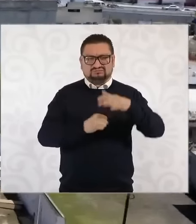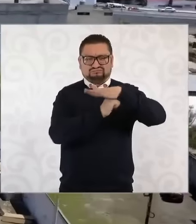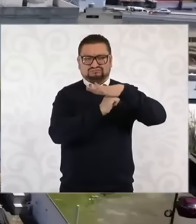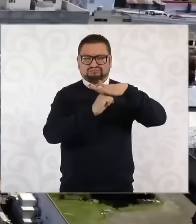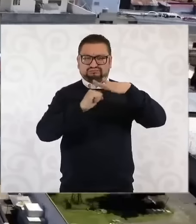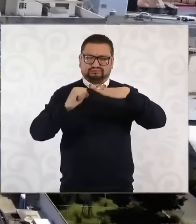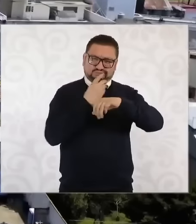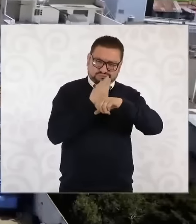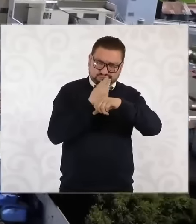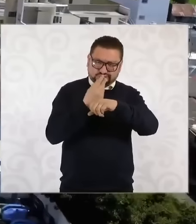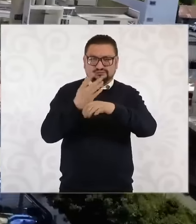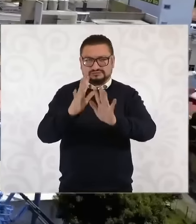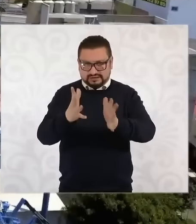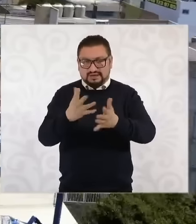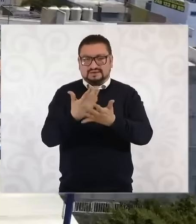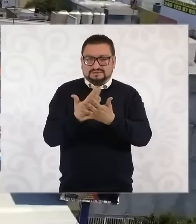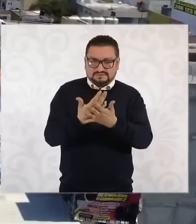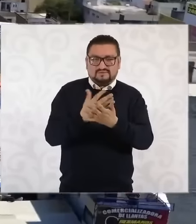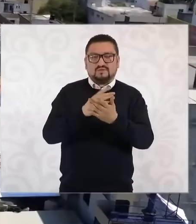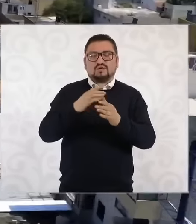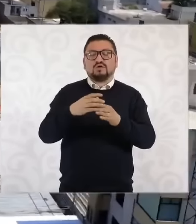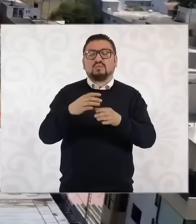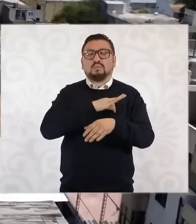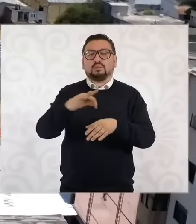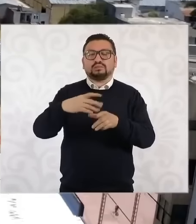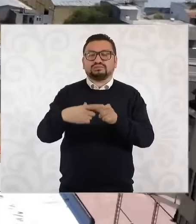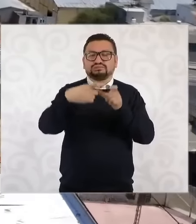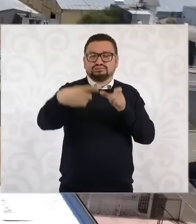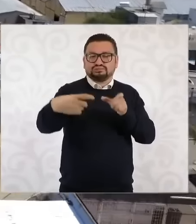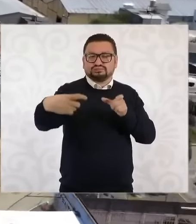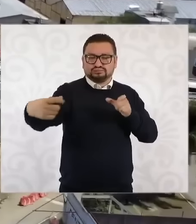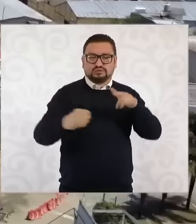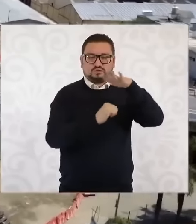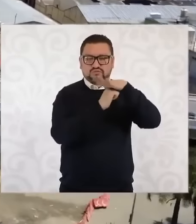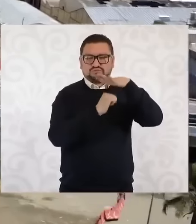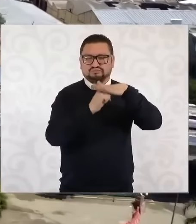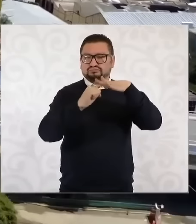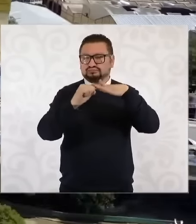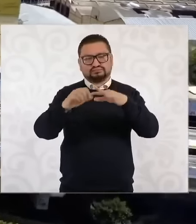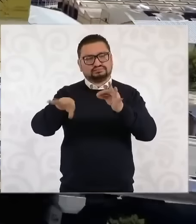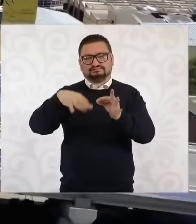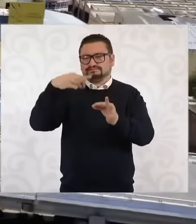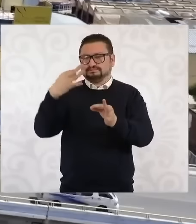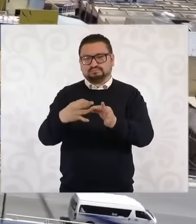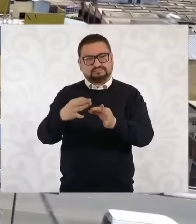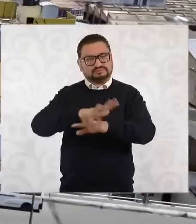ya solamente falta empezar a montarlo. Eh, las columnas están terminadas prácticamente. Como ven,